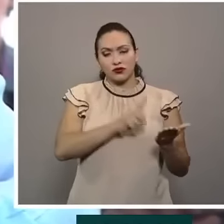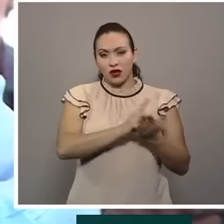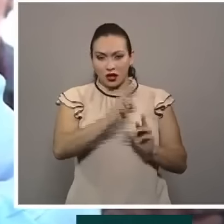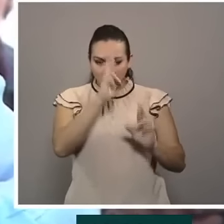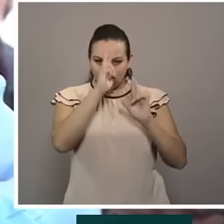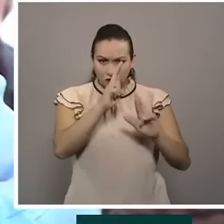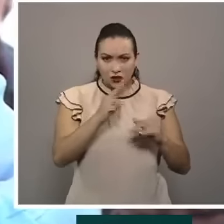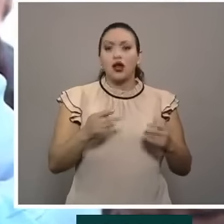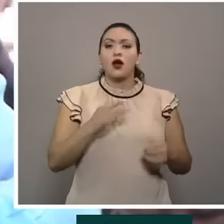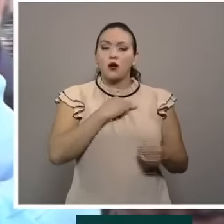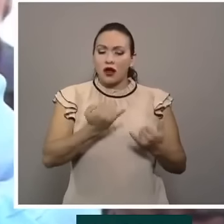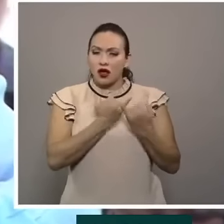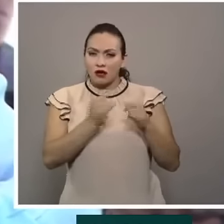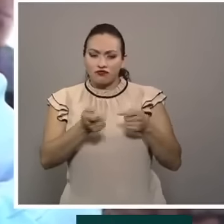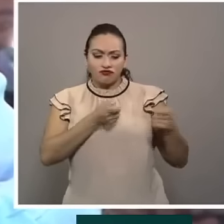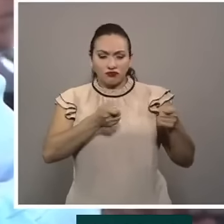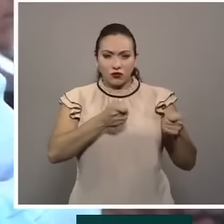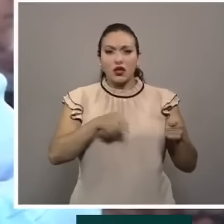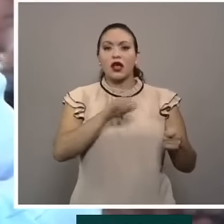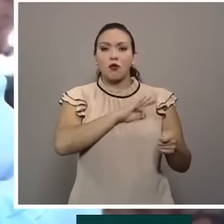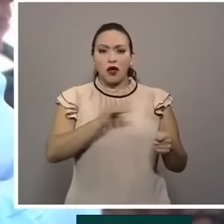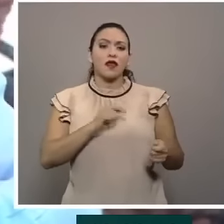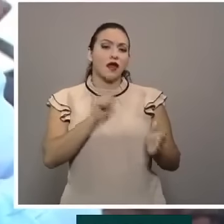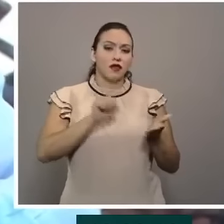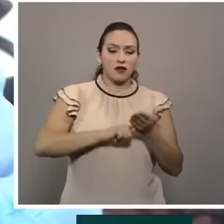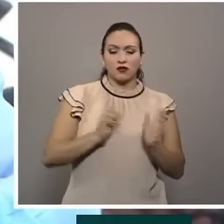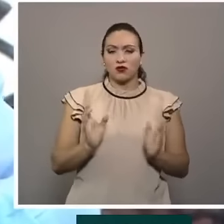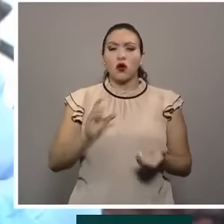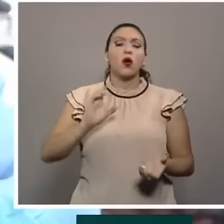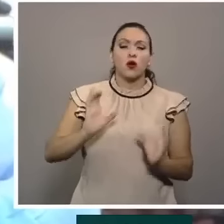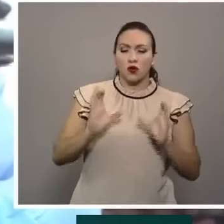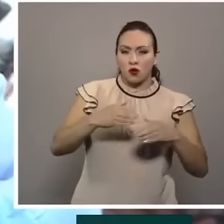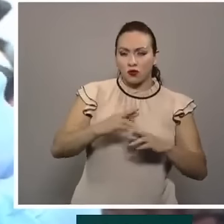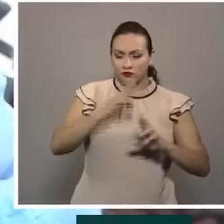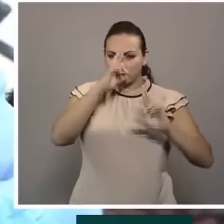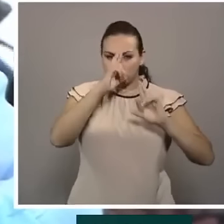determinación y autogobierno comunitario y la omisión que reclamaron al poder legislativo local